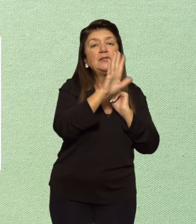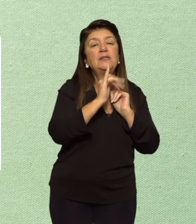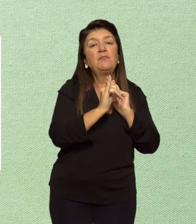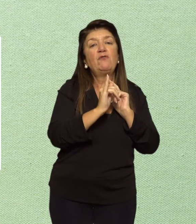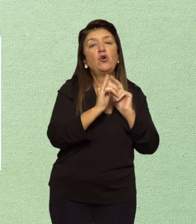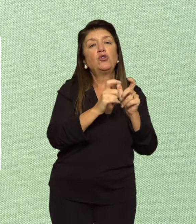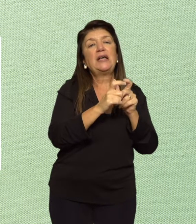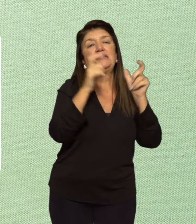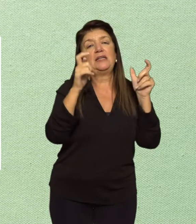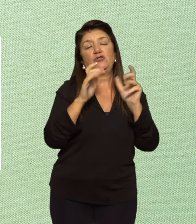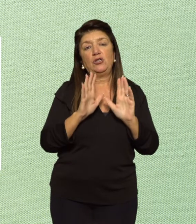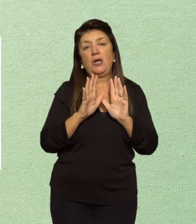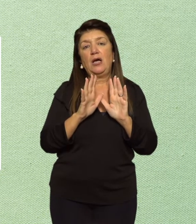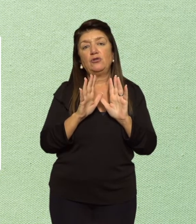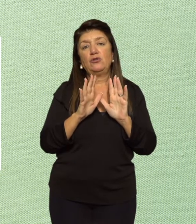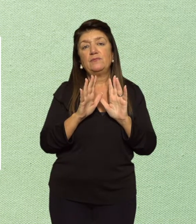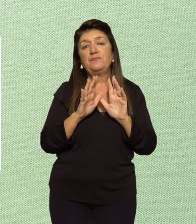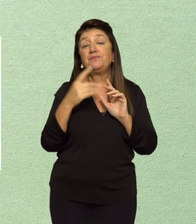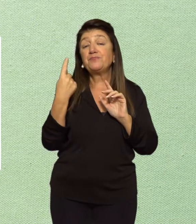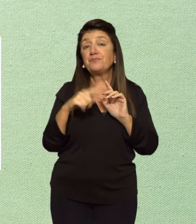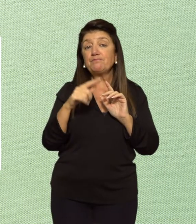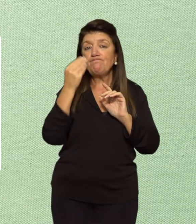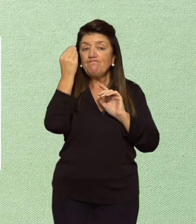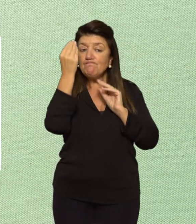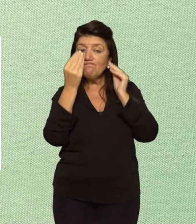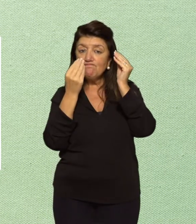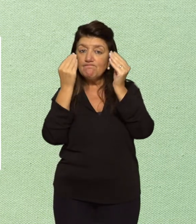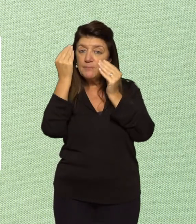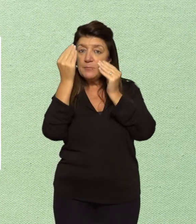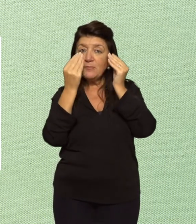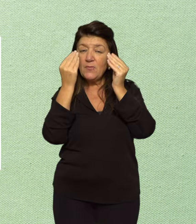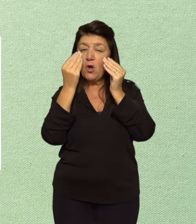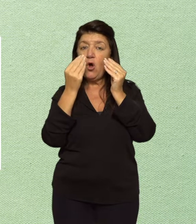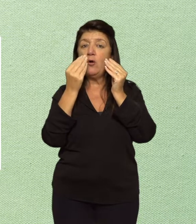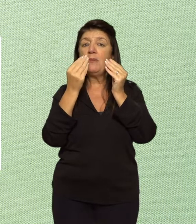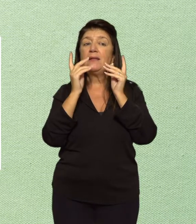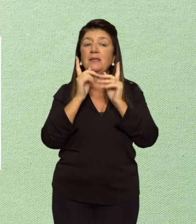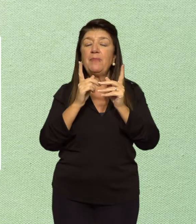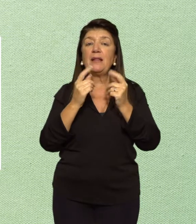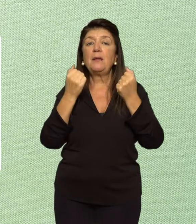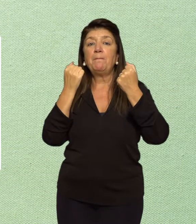queste opinioni qua, anche relativamente a certe posizioni femministe che non si può effettivamente